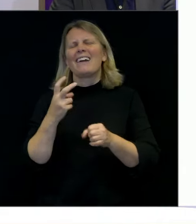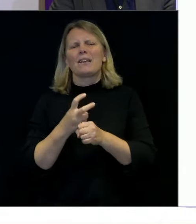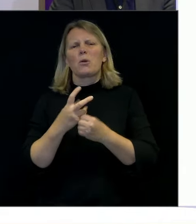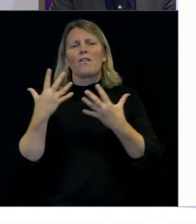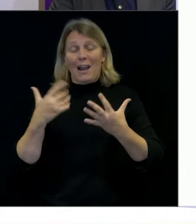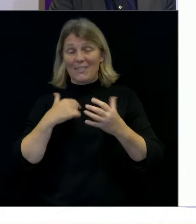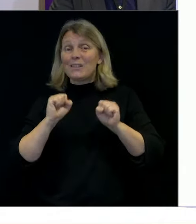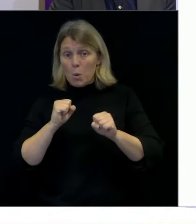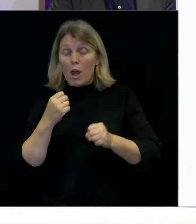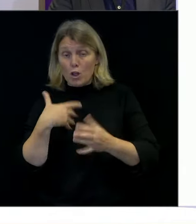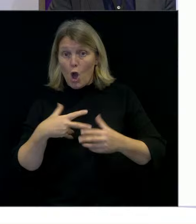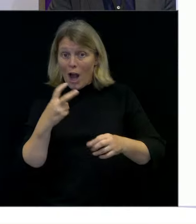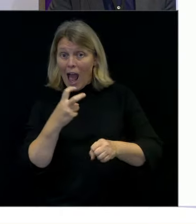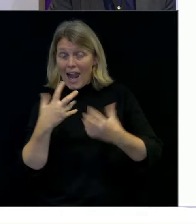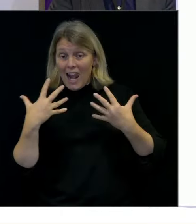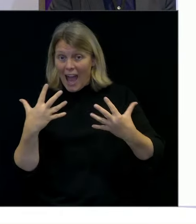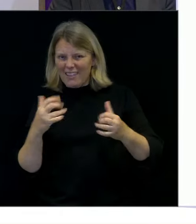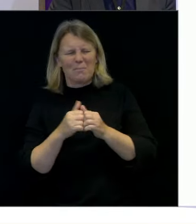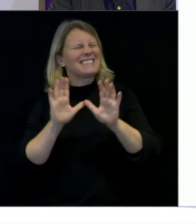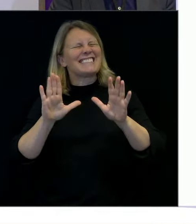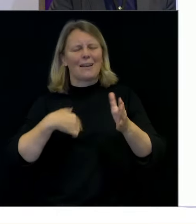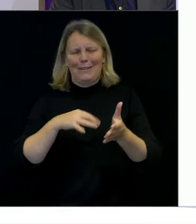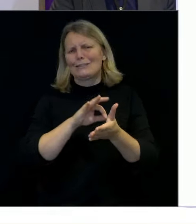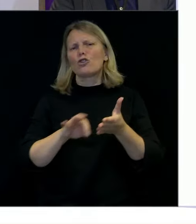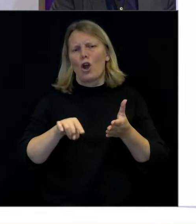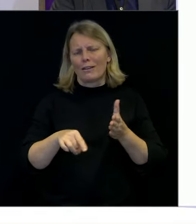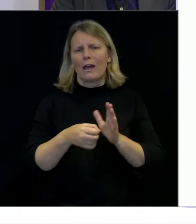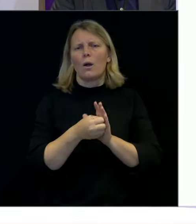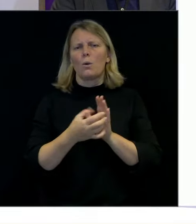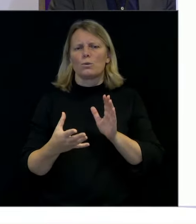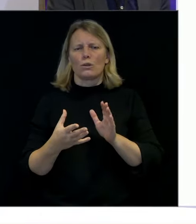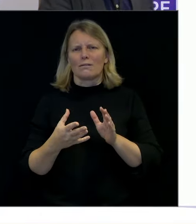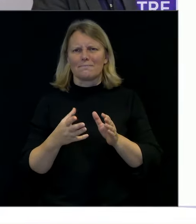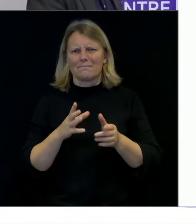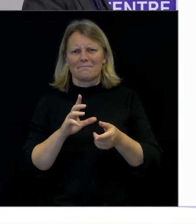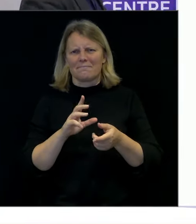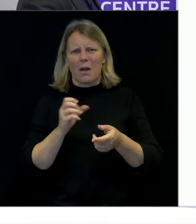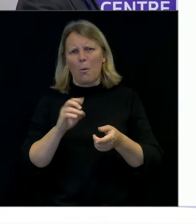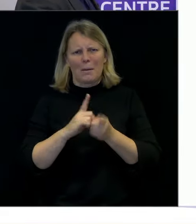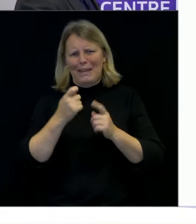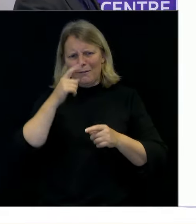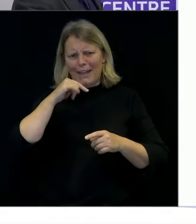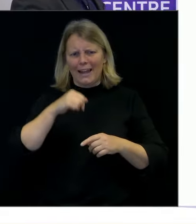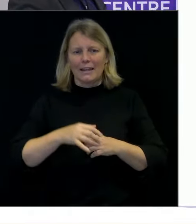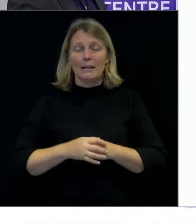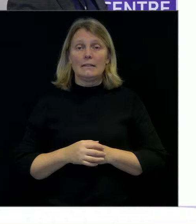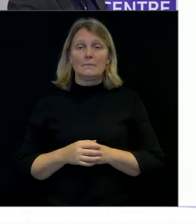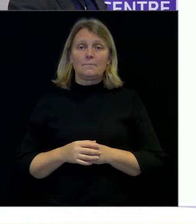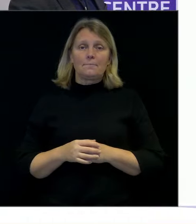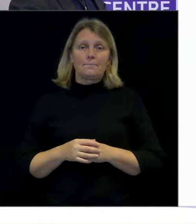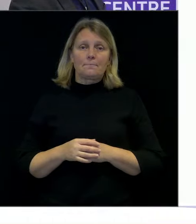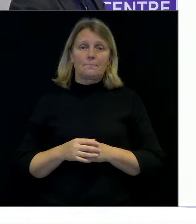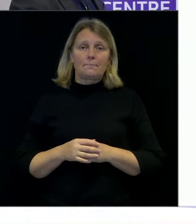Vi kommer inte pröva det live. Skulle göra det först, men strök den, jag vet inte varför.